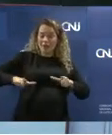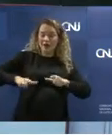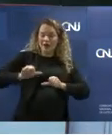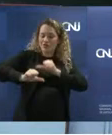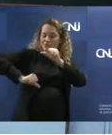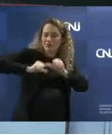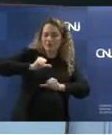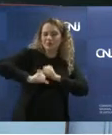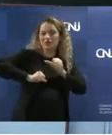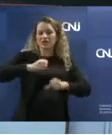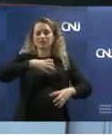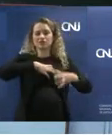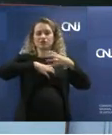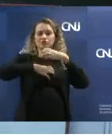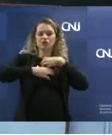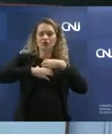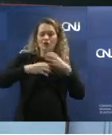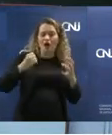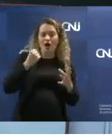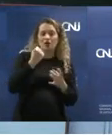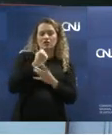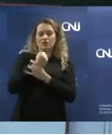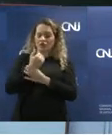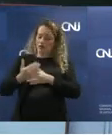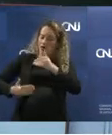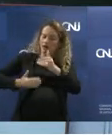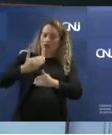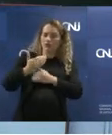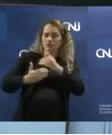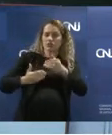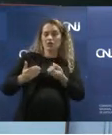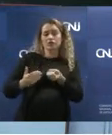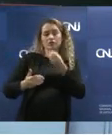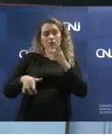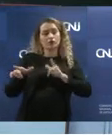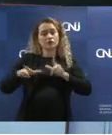a assegurar a continuidade da prestação de serviços notariais e de registro